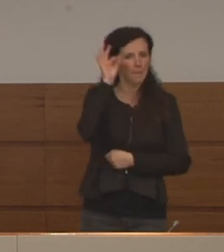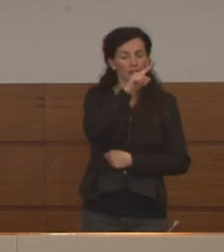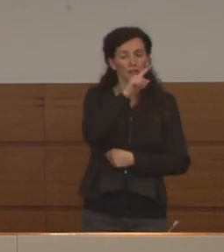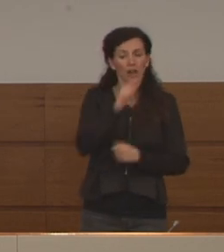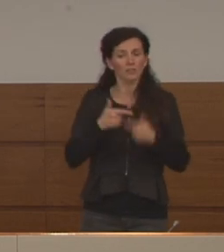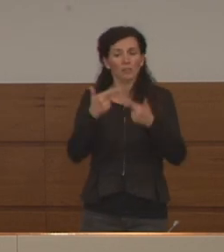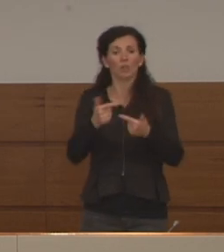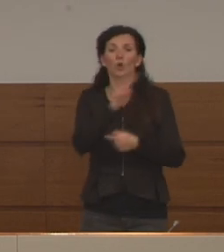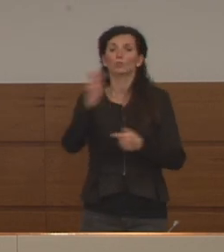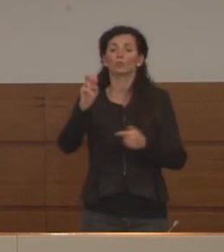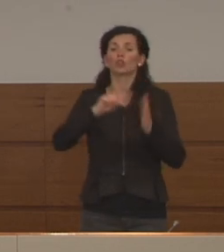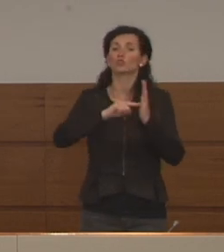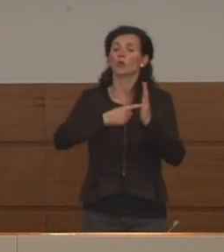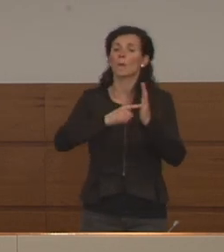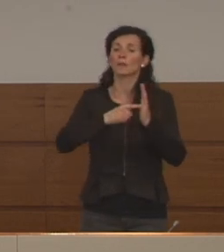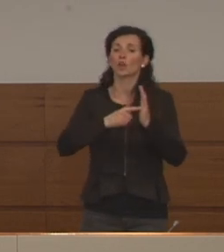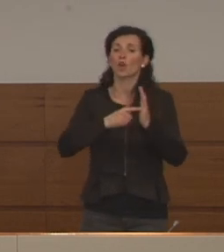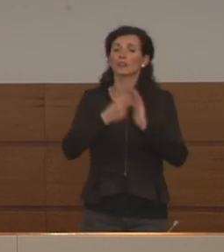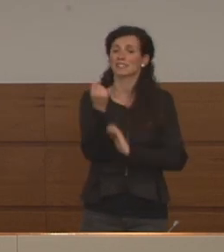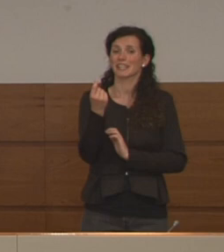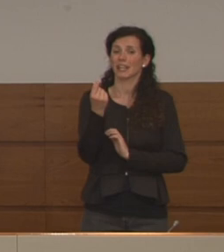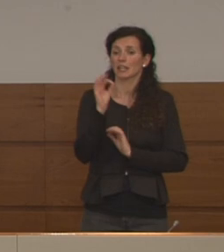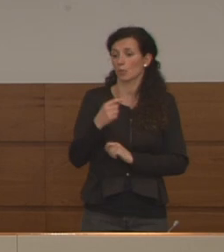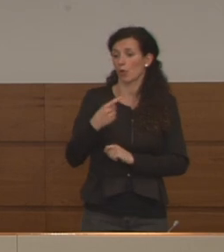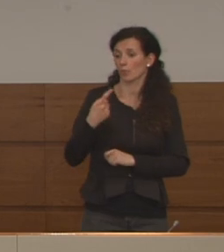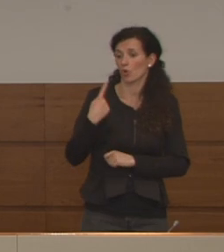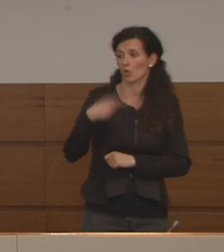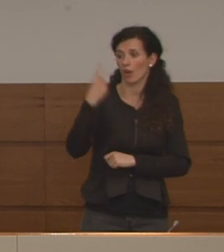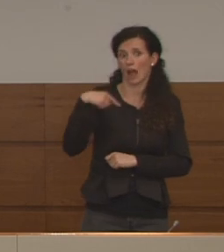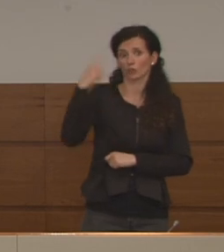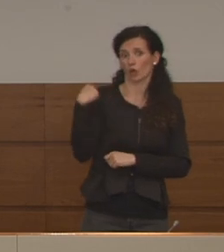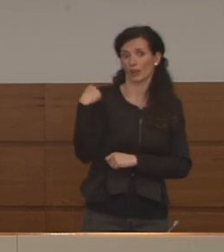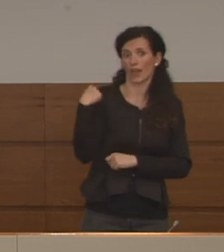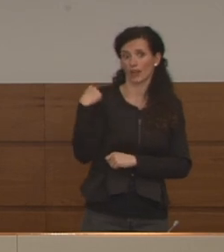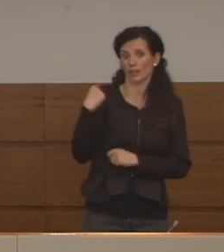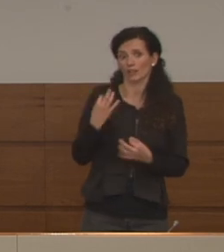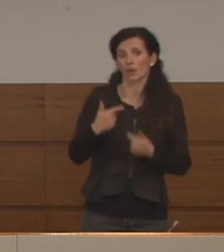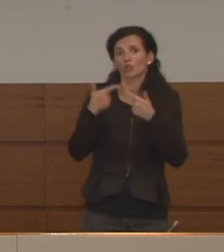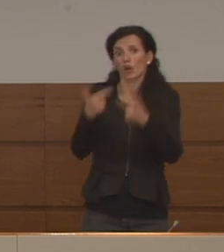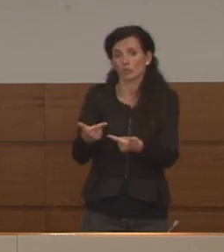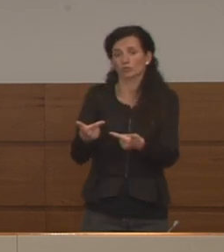200 milioni di sterline l'altro ieri. Quindi, voglio dire, anche su questo